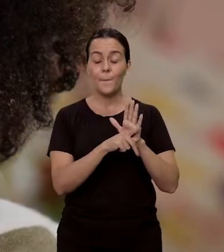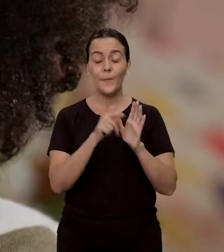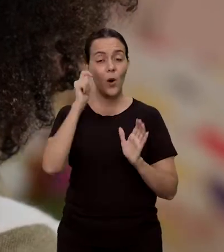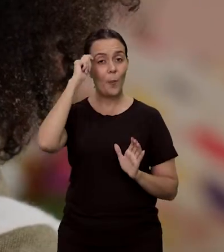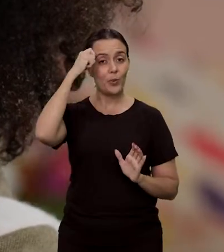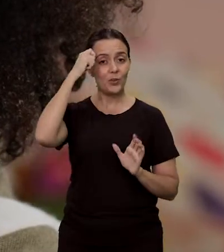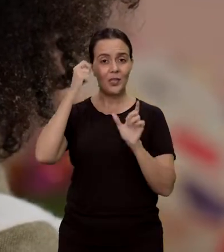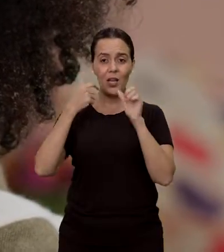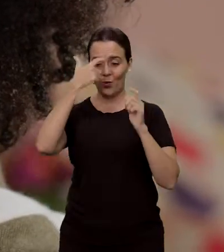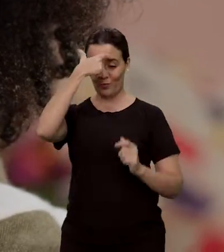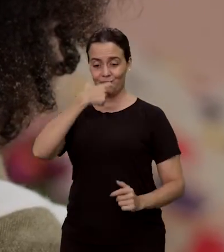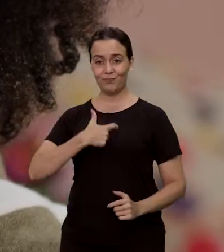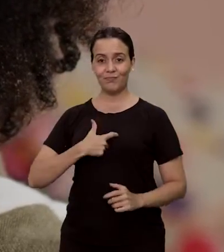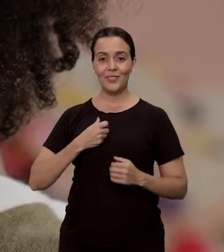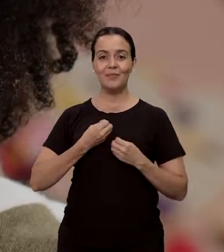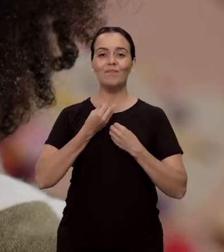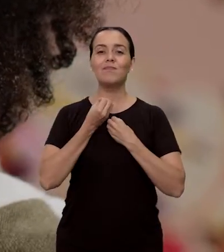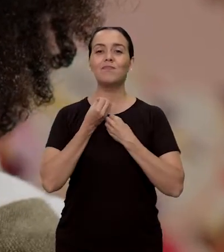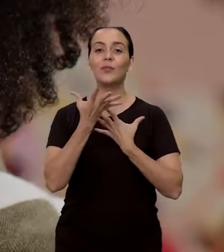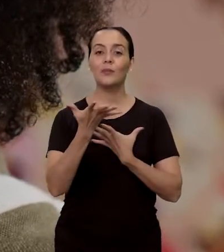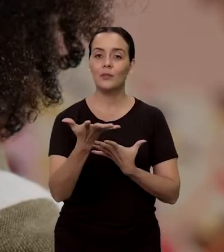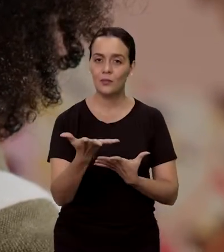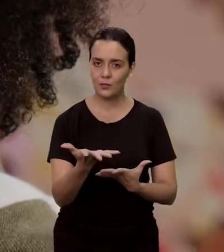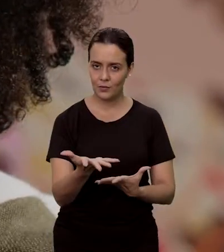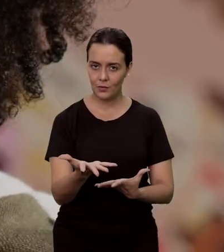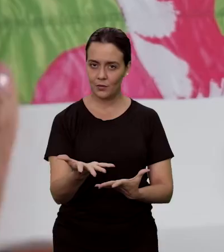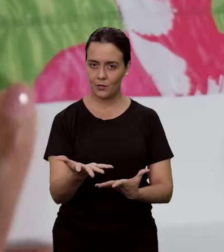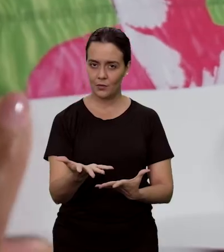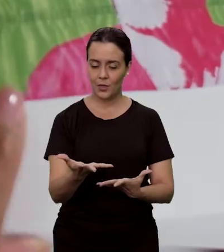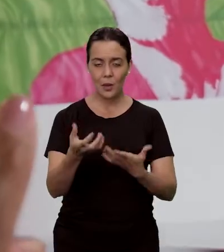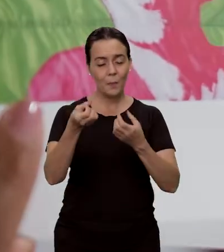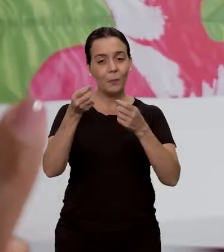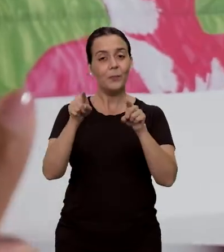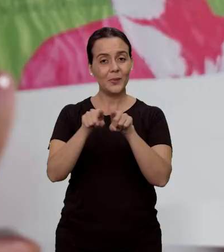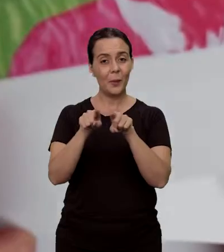tornar-se sujeito é fundamental, inclusive para romper